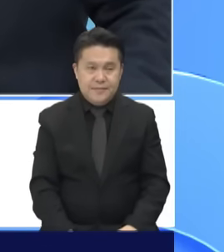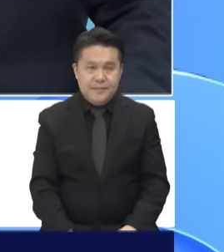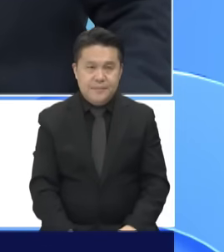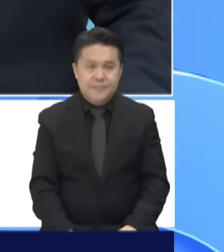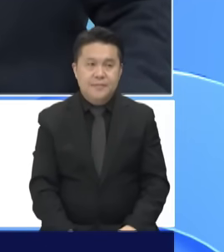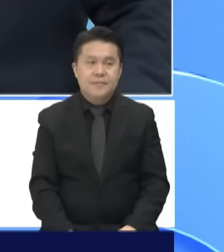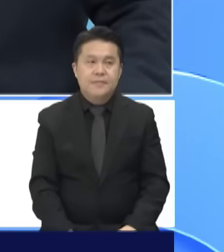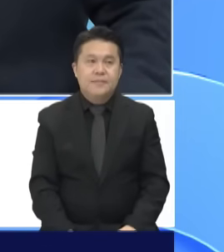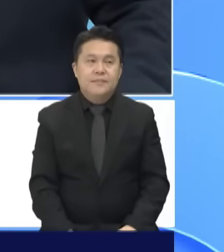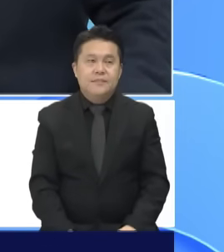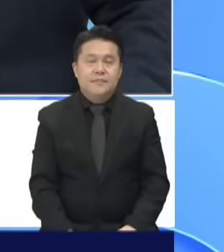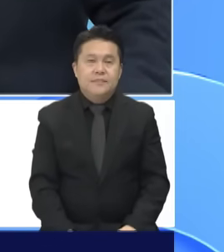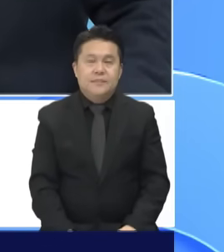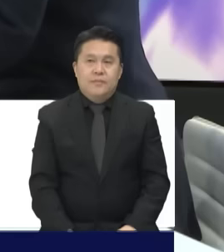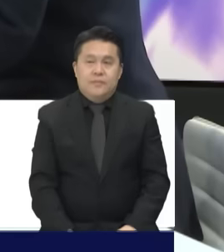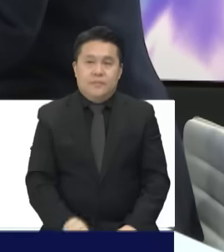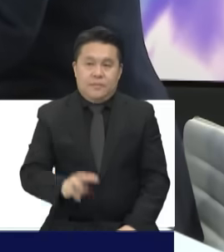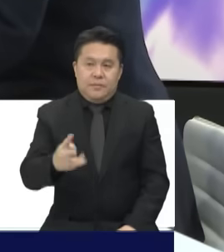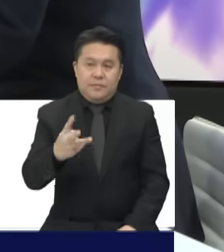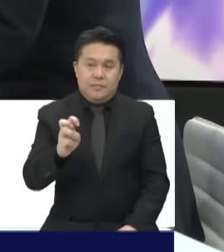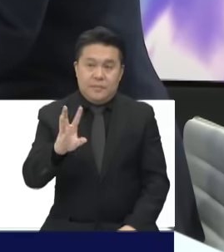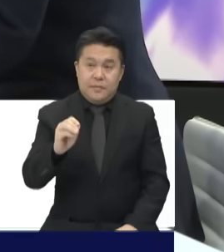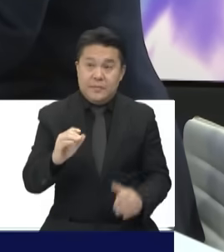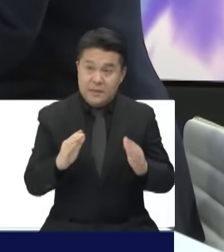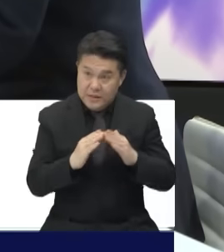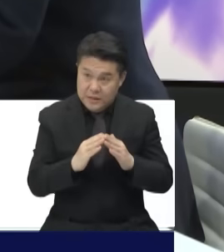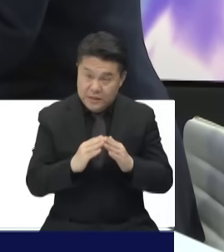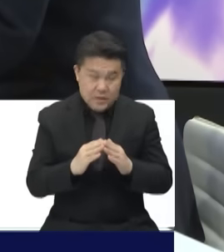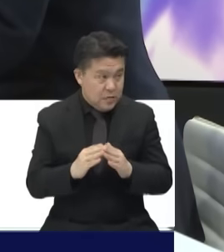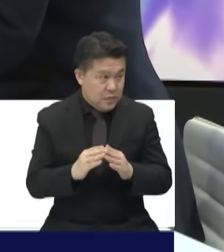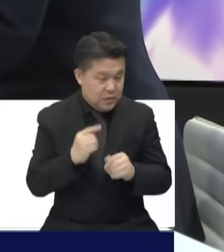(앵커) 333만 가구가 연 평균 30만 원